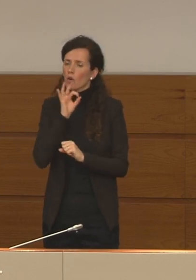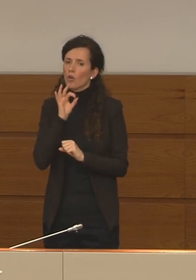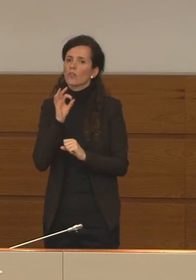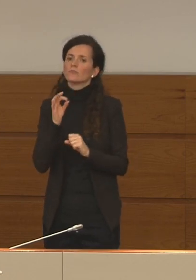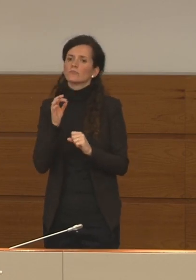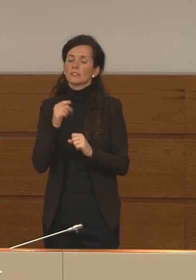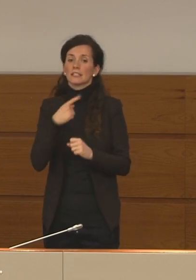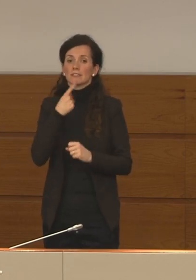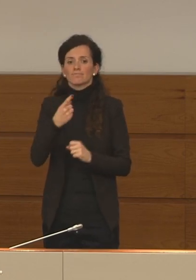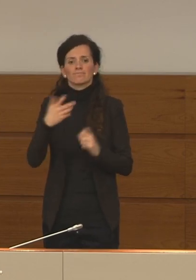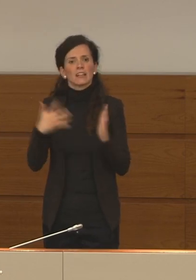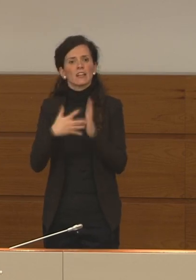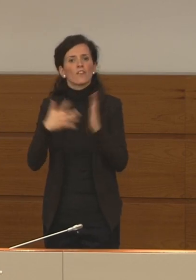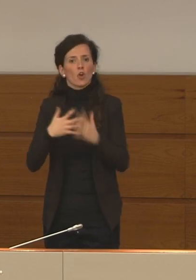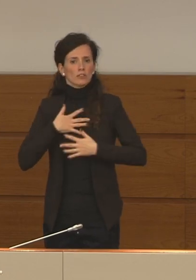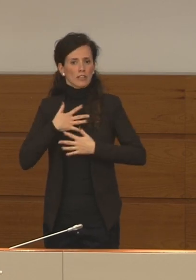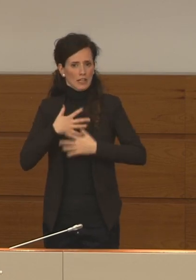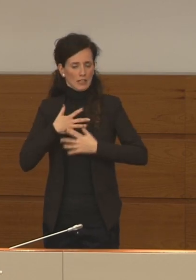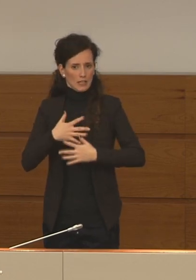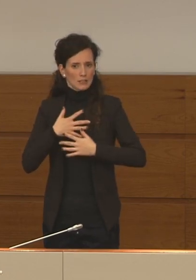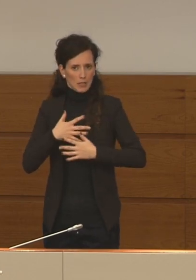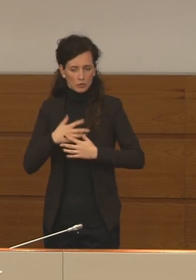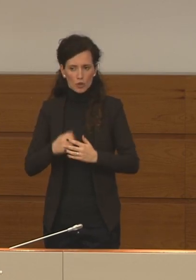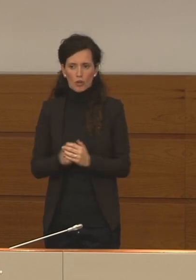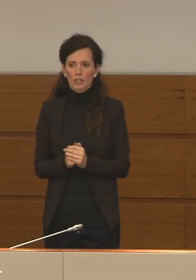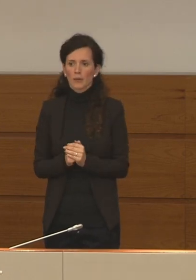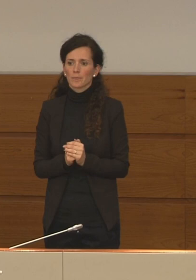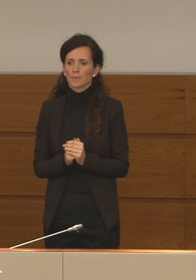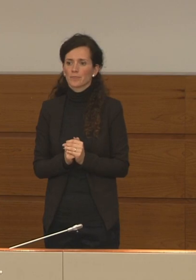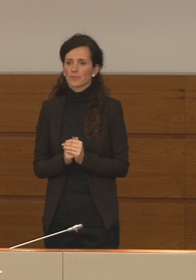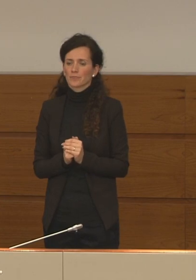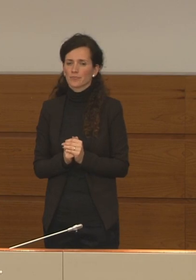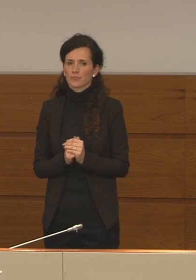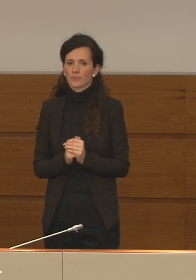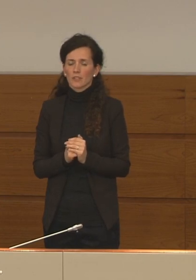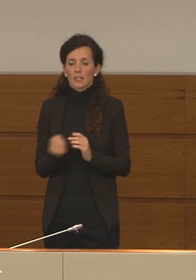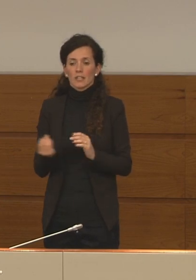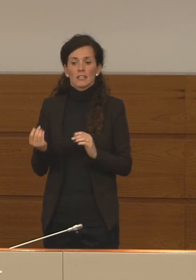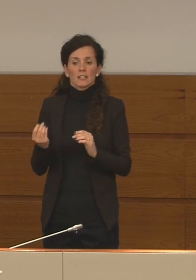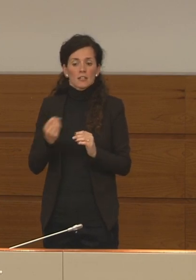dispnea, alla luce degli ultimi dati. L'altra cosa molto importante è